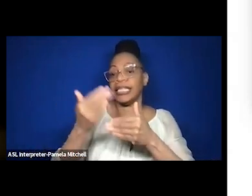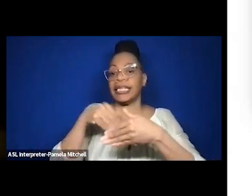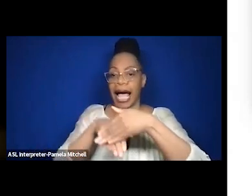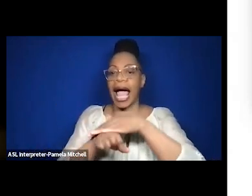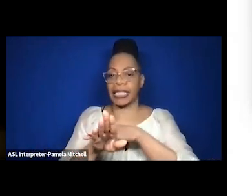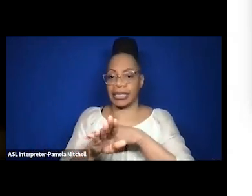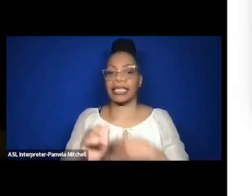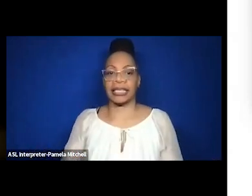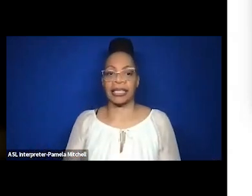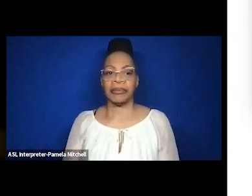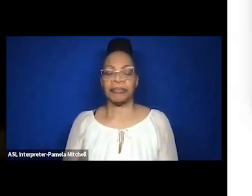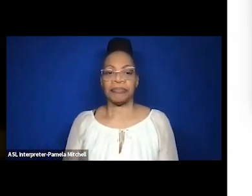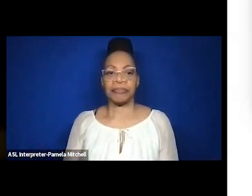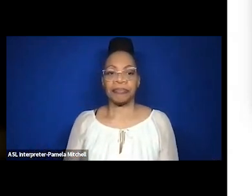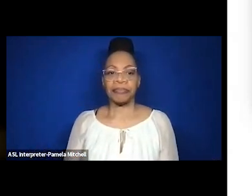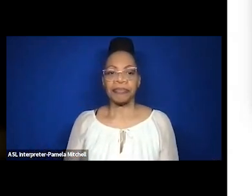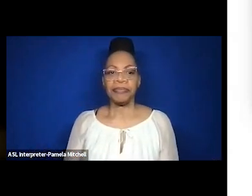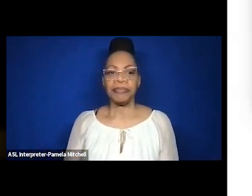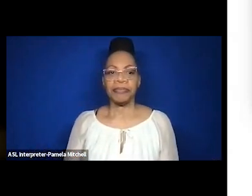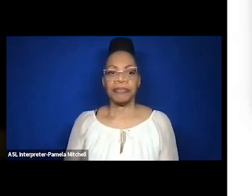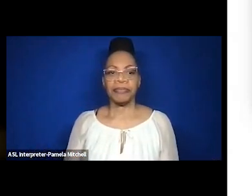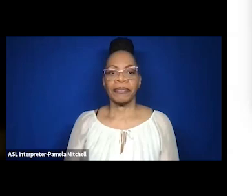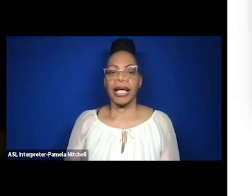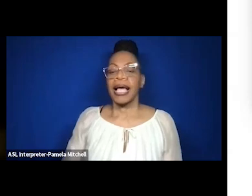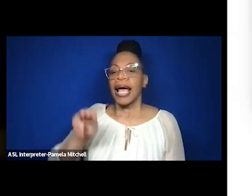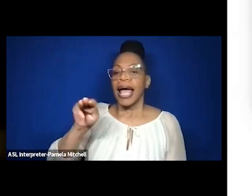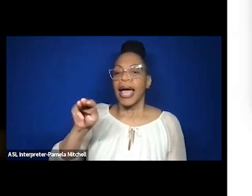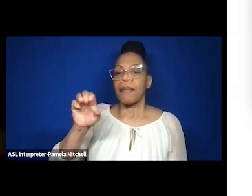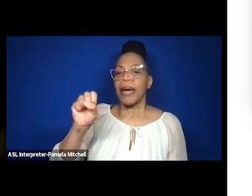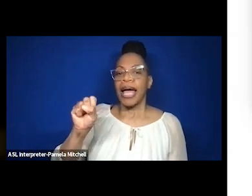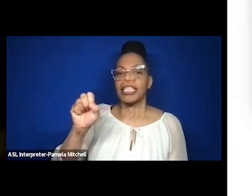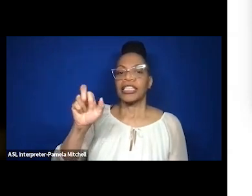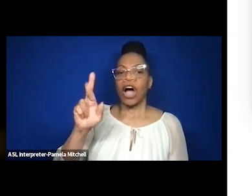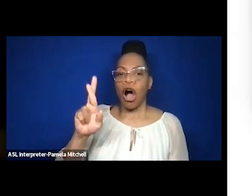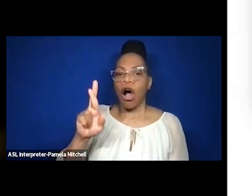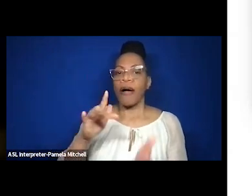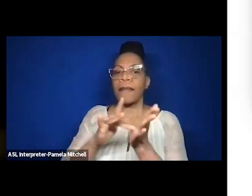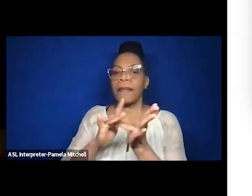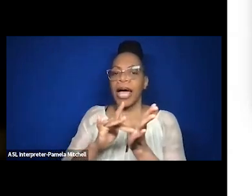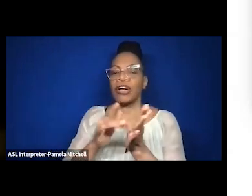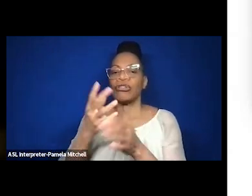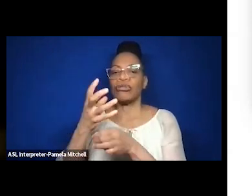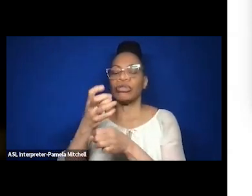Y luego el MSR es como la base de la reclamación de SOAR en mi opinión